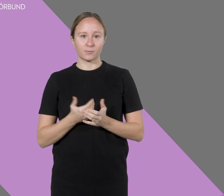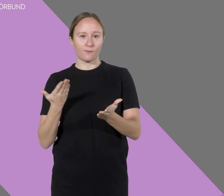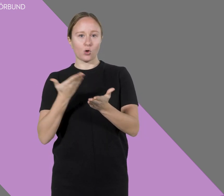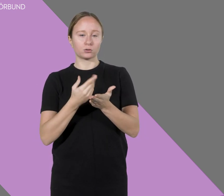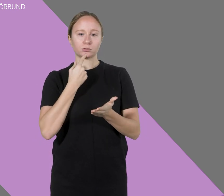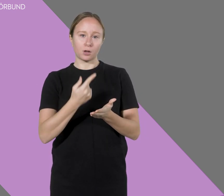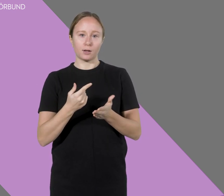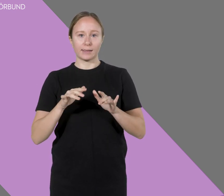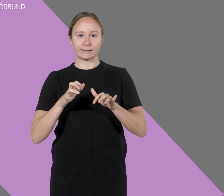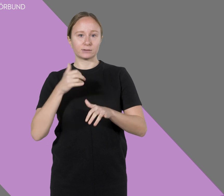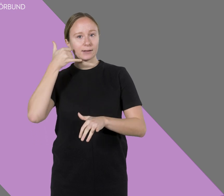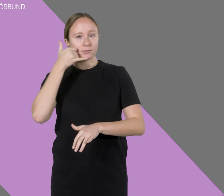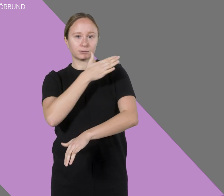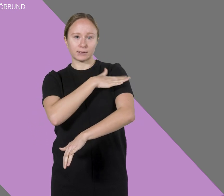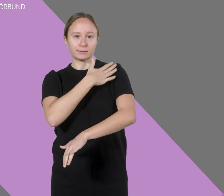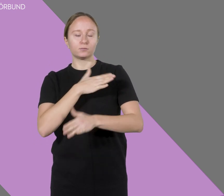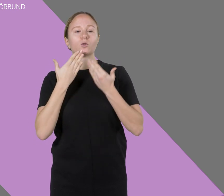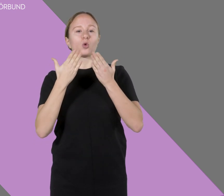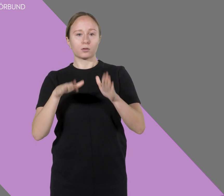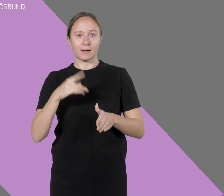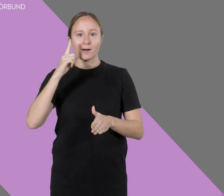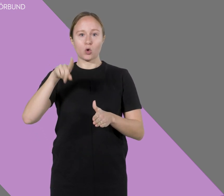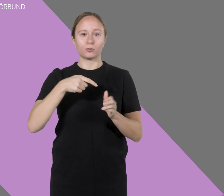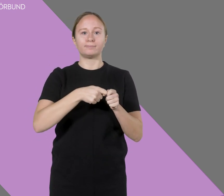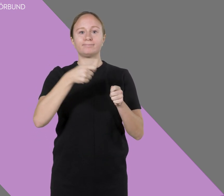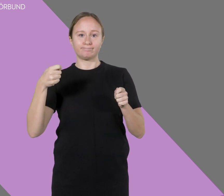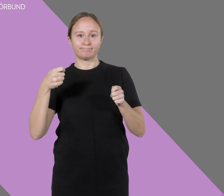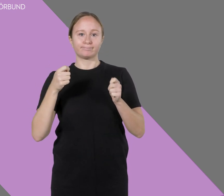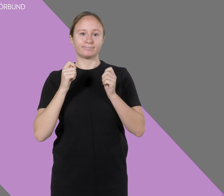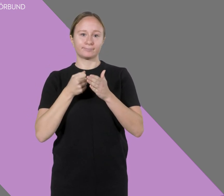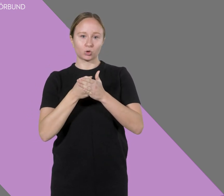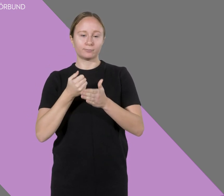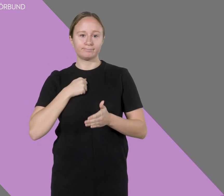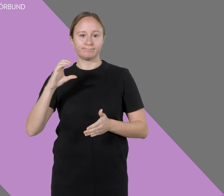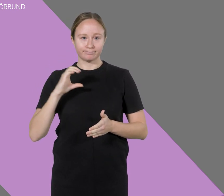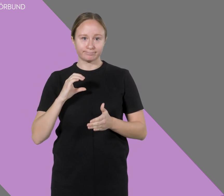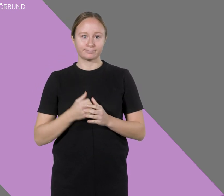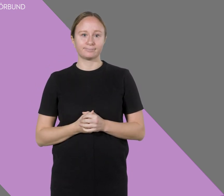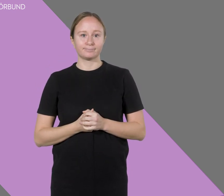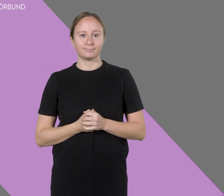Enligt förslaget kommer textsamtalstjänsten att beviljas understöd för ett år till.